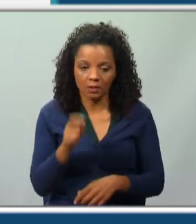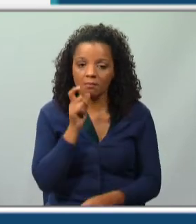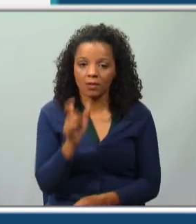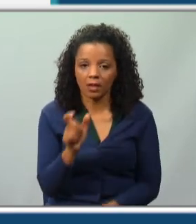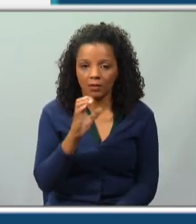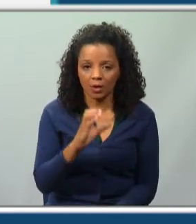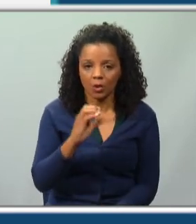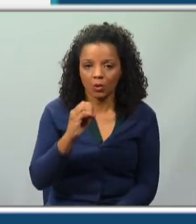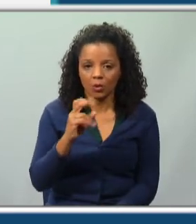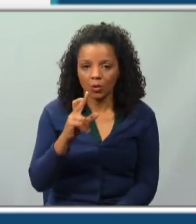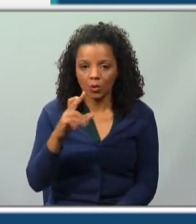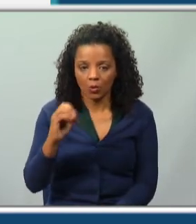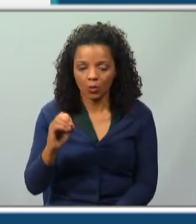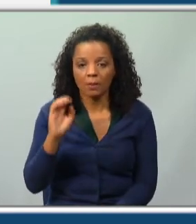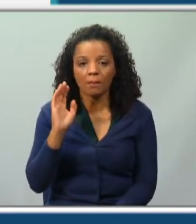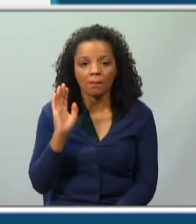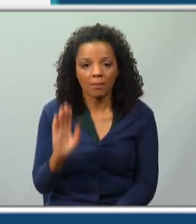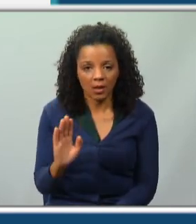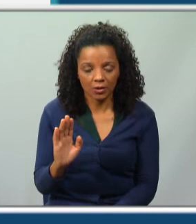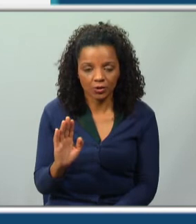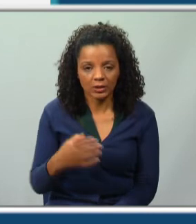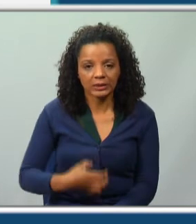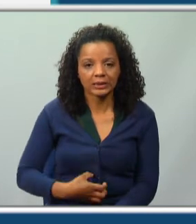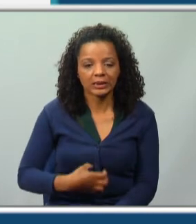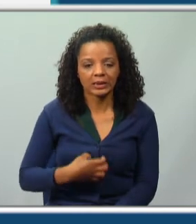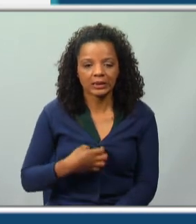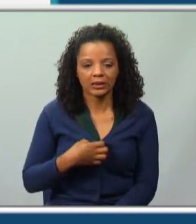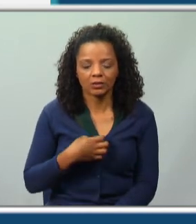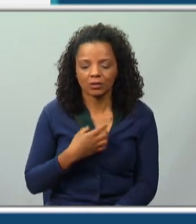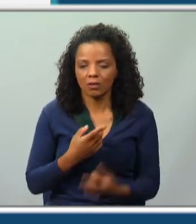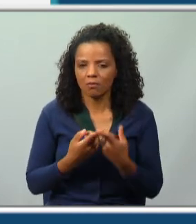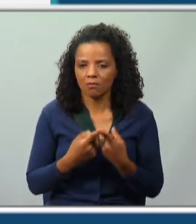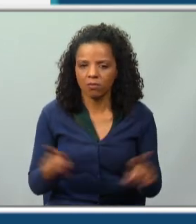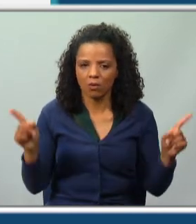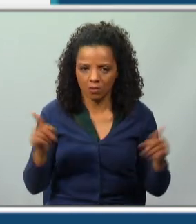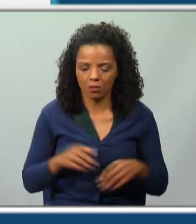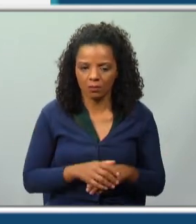palavra couro mas o que com um sentido completamente diferente e que se calhar 皮革一詞，但有什麼意義完全不同，也許